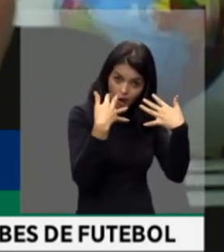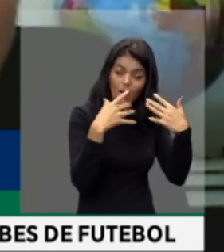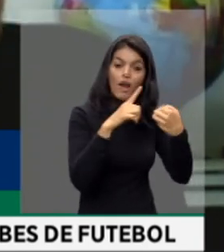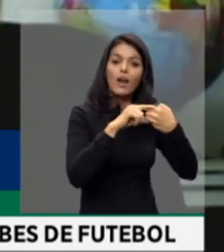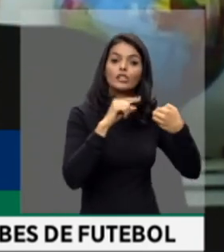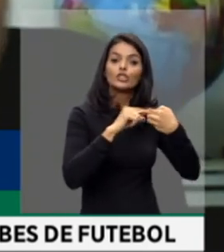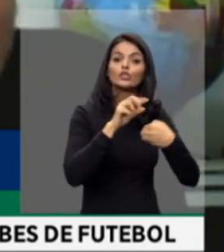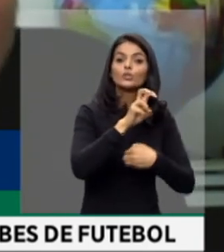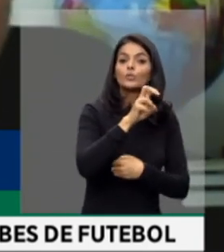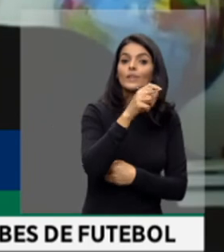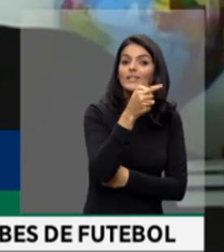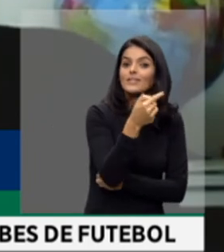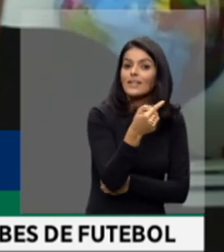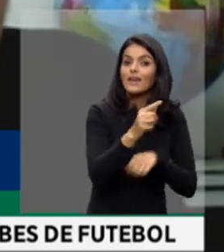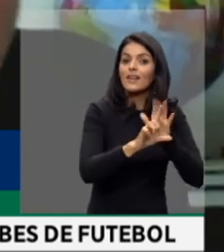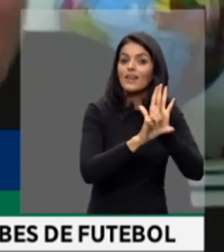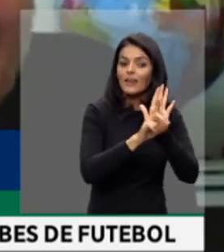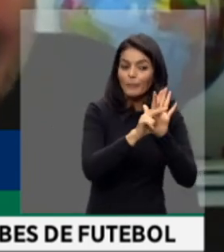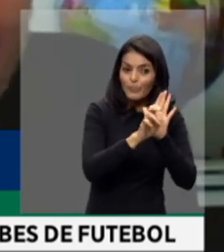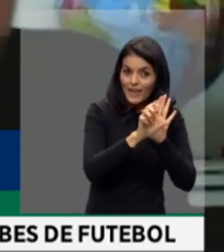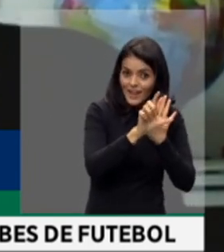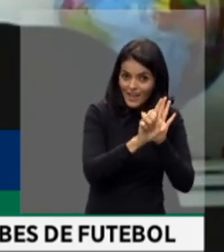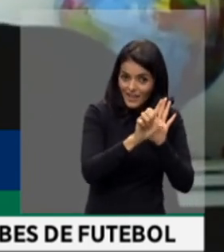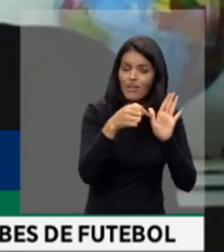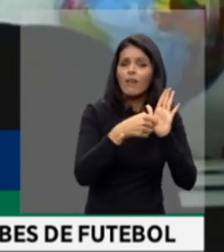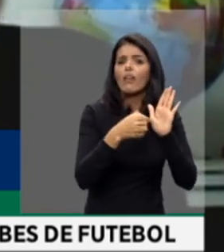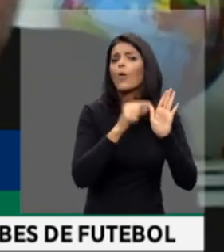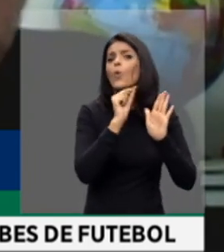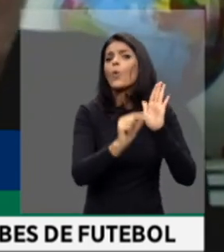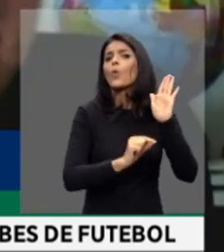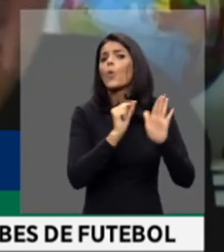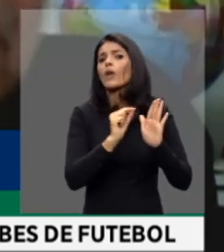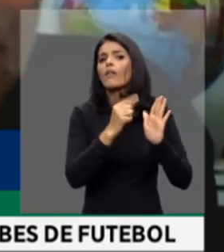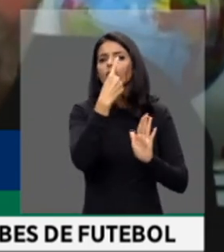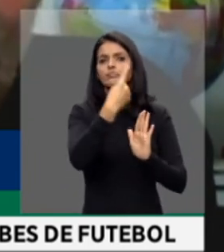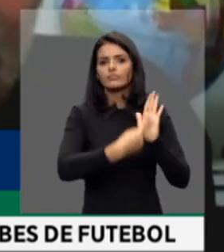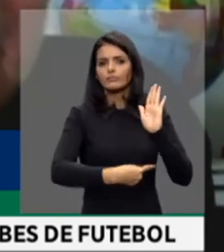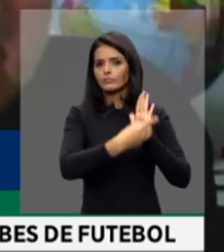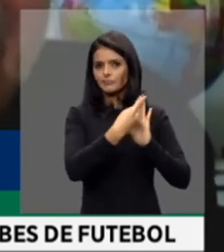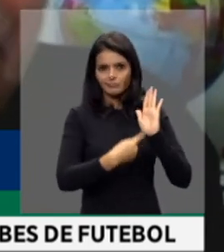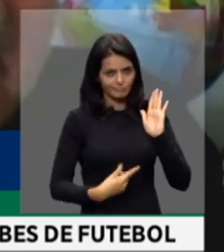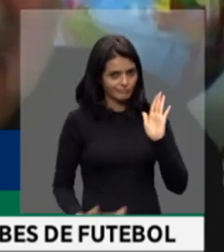APOIAR OS ATLETAS TÊM QUE TER ASSISTÊNCIA EDUCACIONAL, TEM QUE TER FORMAÇÃO, TEM QUE TER ASSISTÊNCIA SOCIAL ESTÃO COM DIFICULDADES COM SUAS FAMÍLIAS POR CAUSA DA